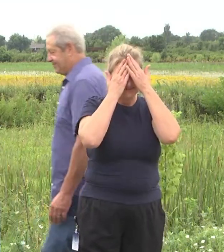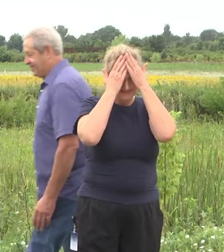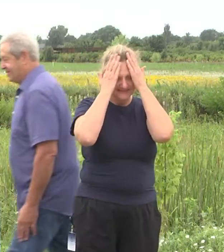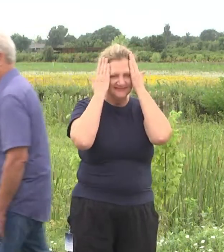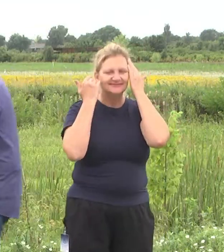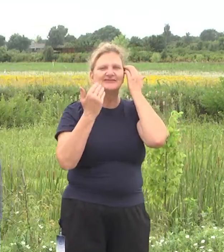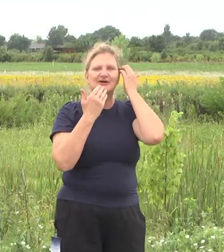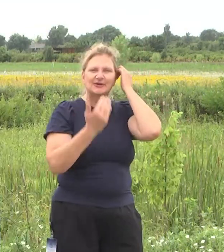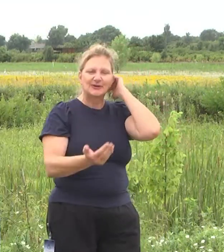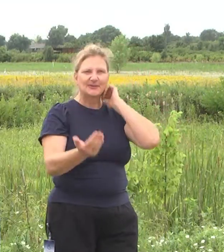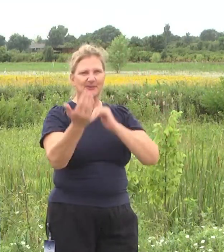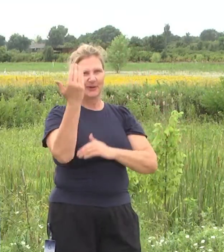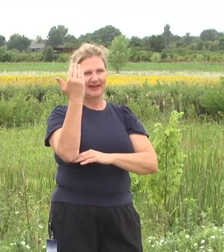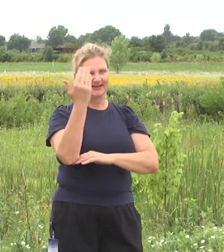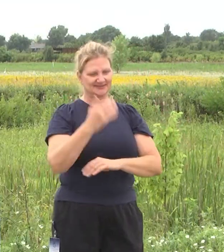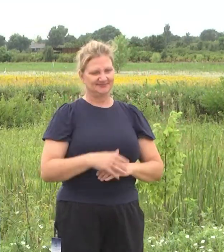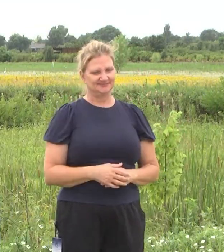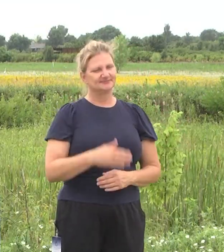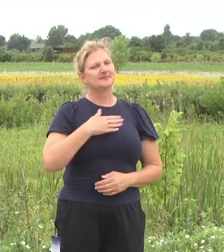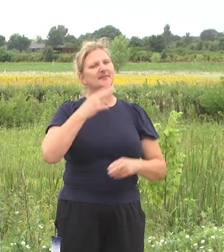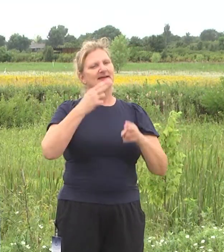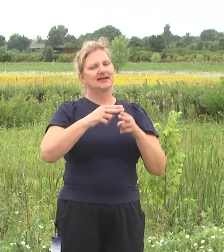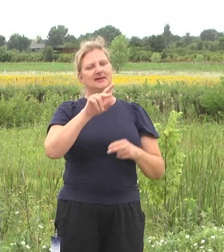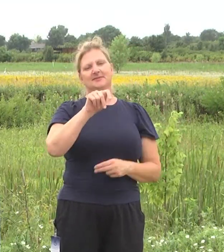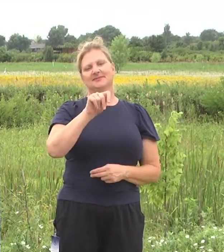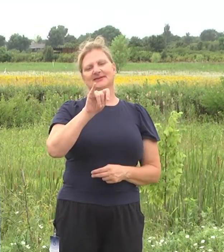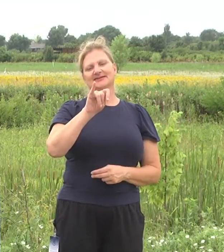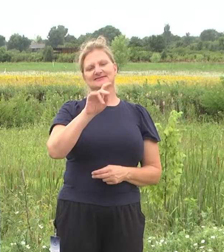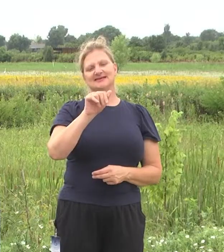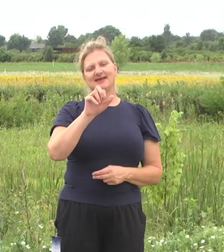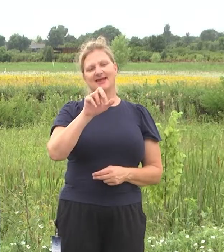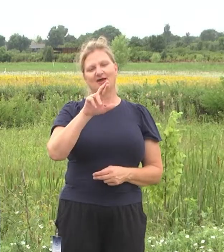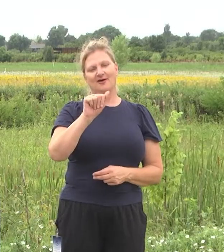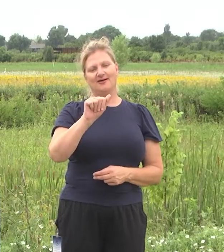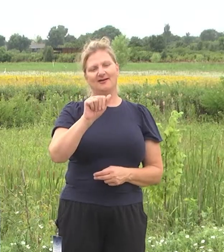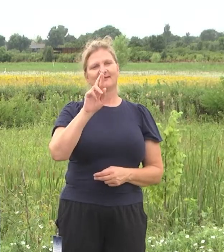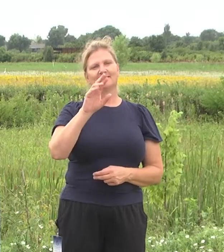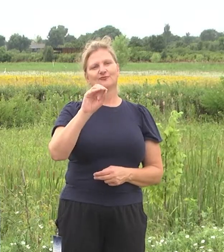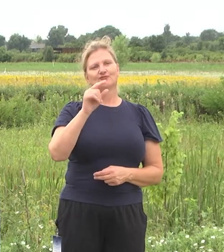buenos días. Mi nombre es Tiier Rogers. Para aquellos que aún no conozco, trabajo en